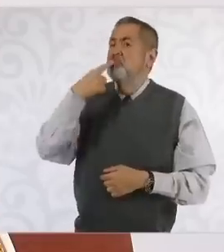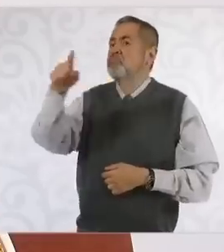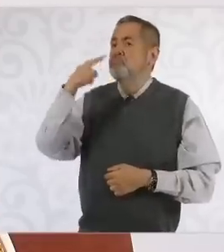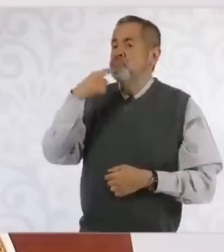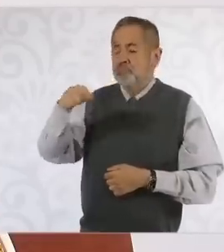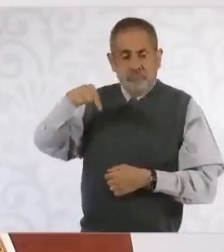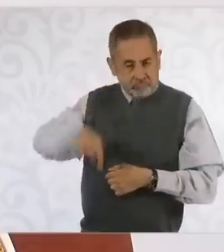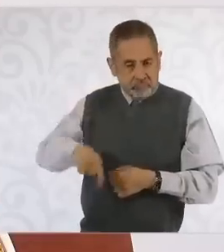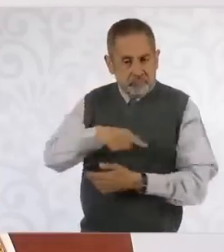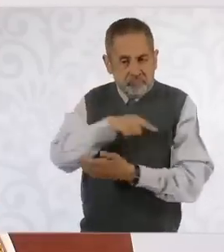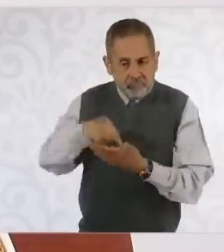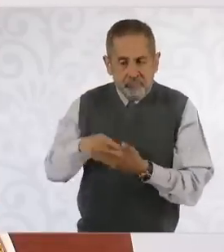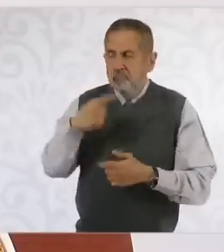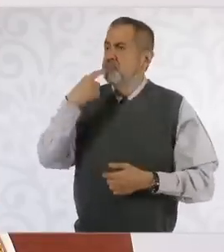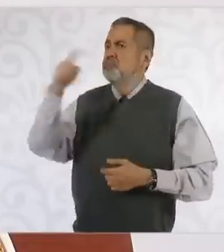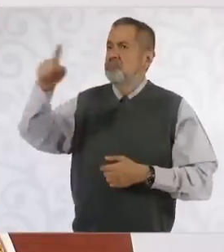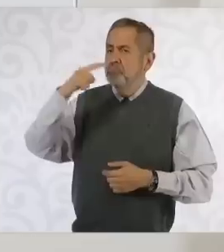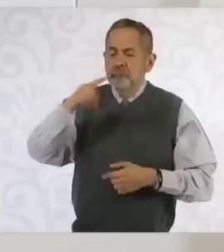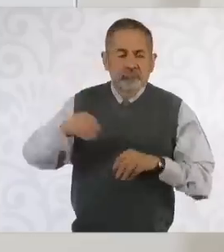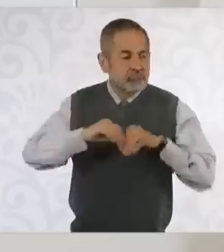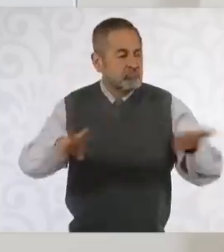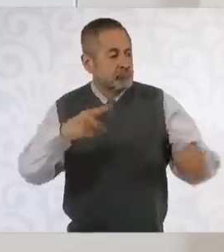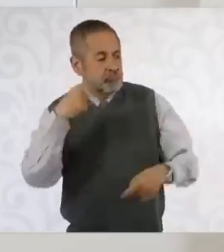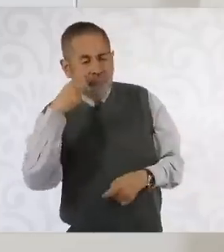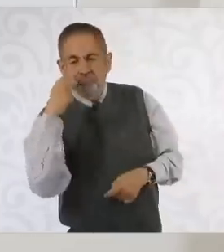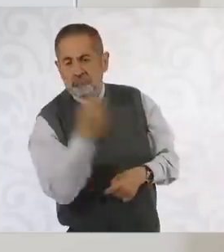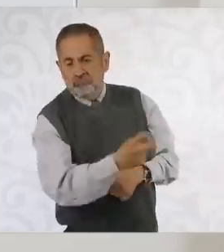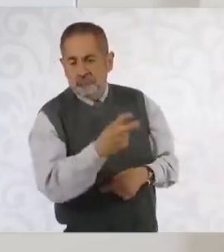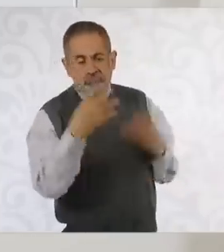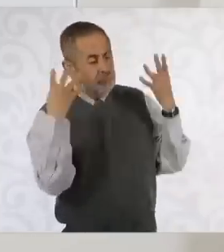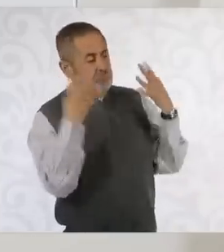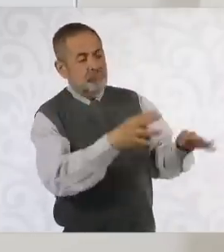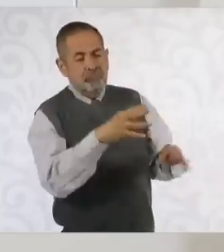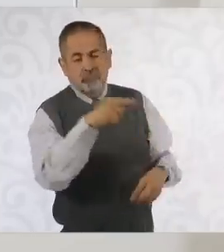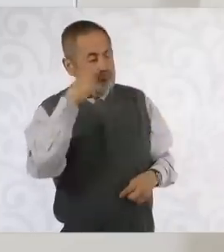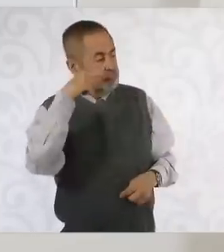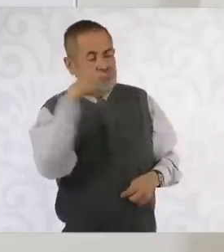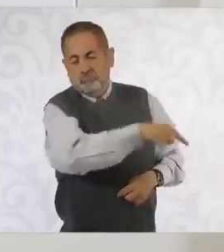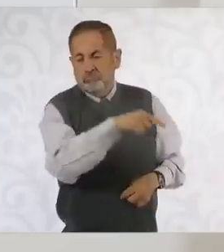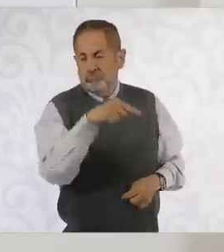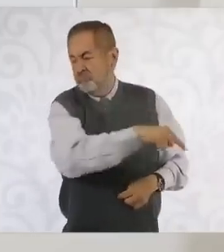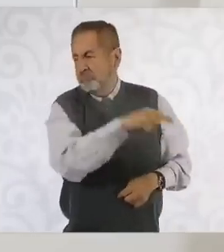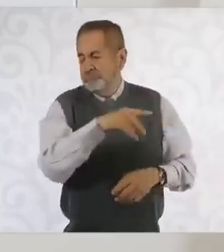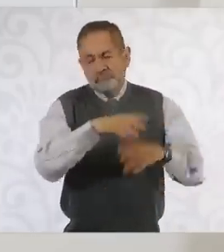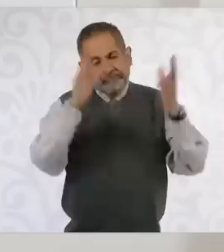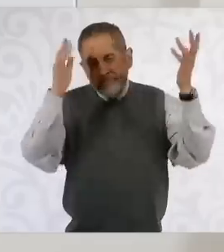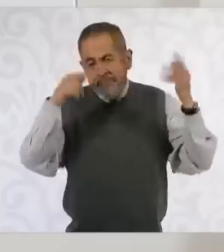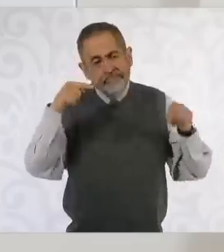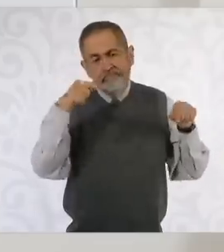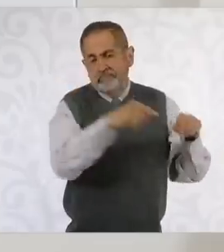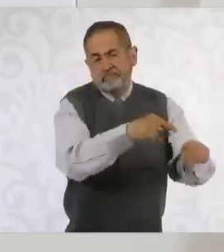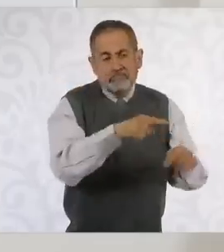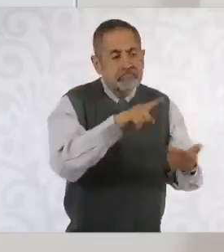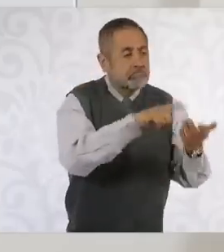espacio para estar denunciando aunque sea públicamente si ocurre una situación como